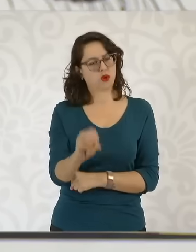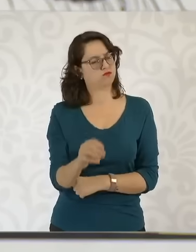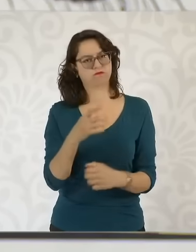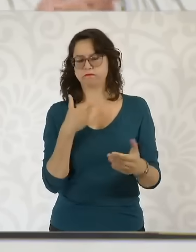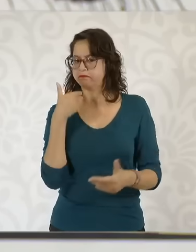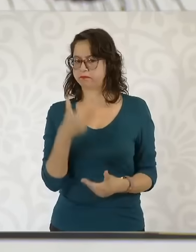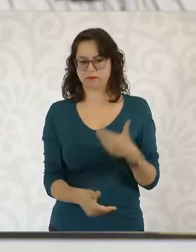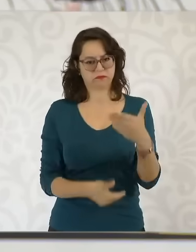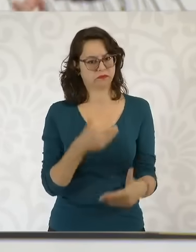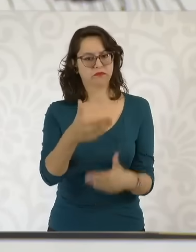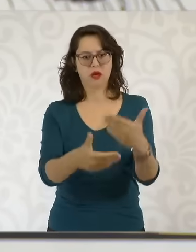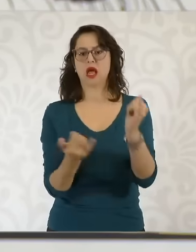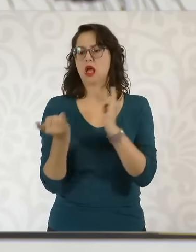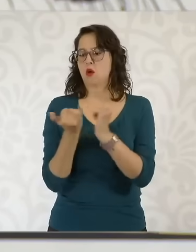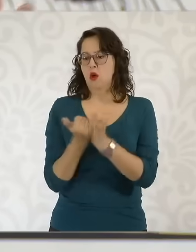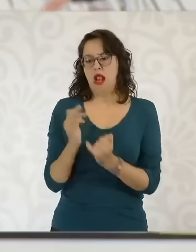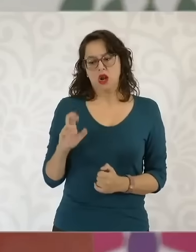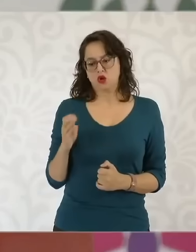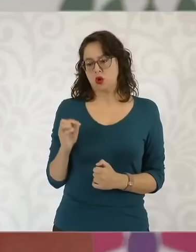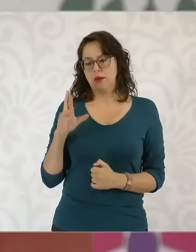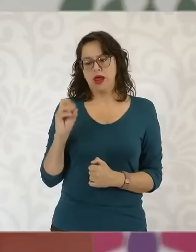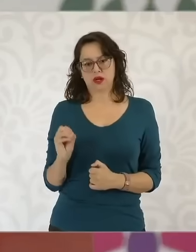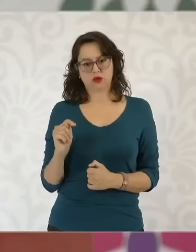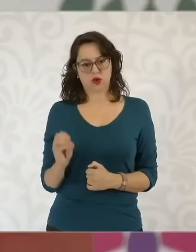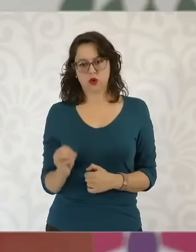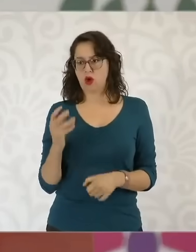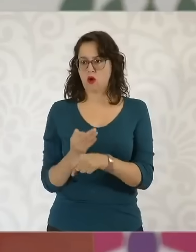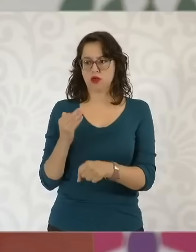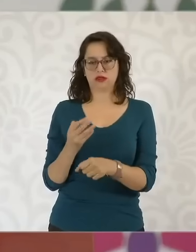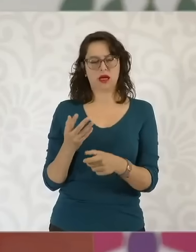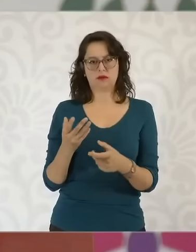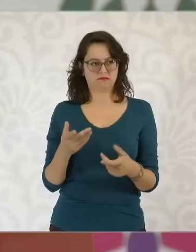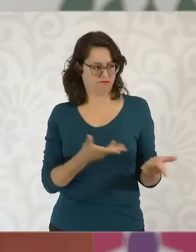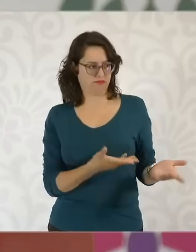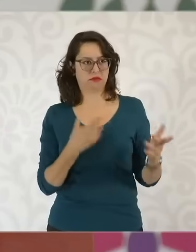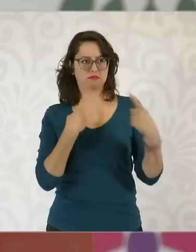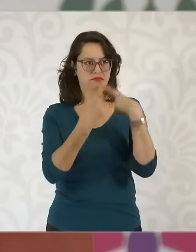Eh, Roberto nos ayuda mucho en todo el diálogo, no está en este momento con nosotros Edgar Amador,